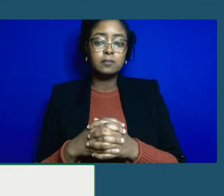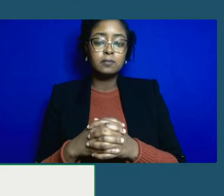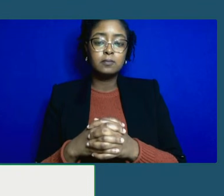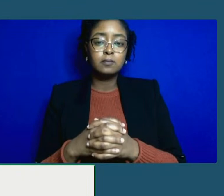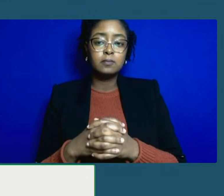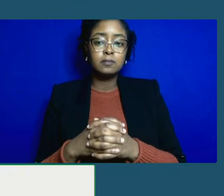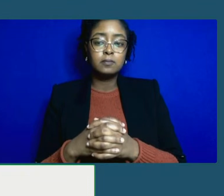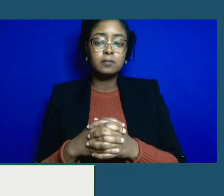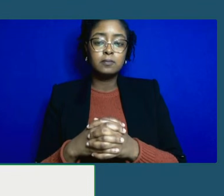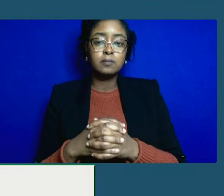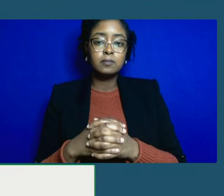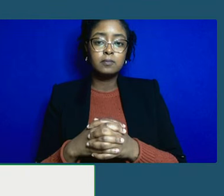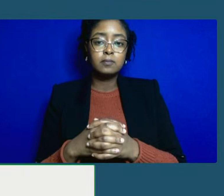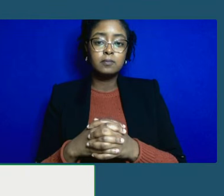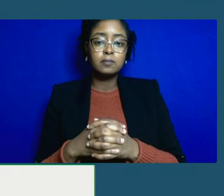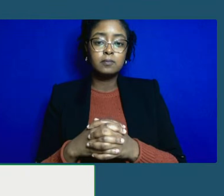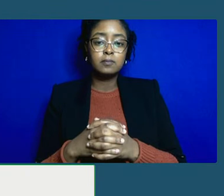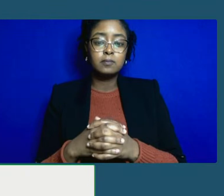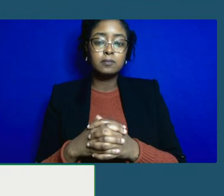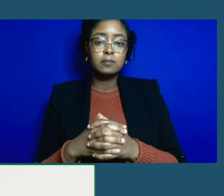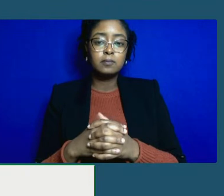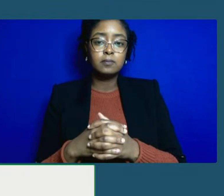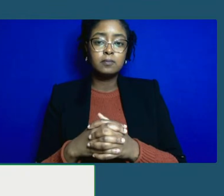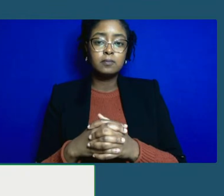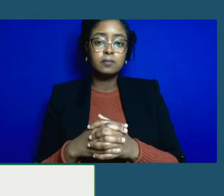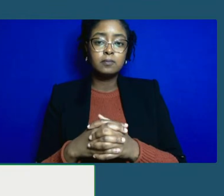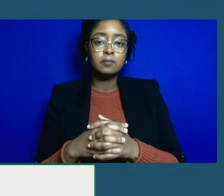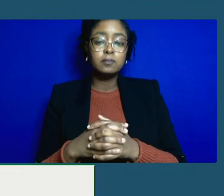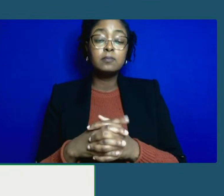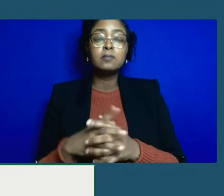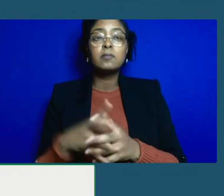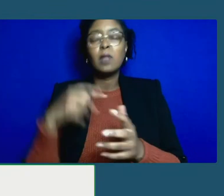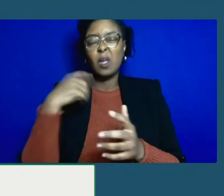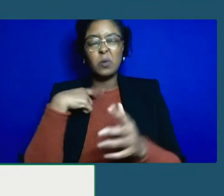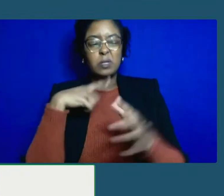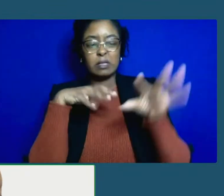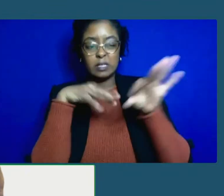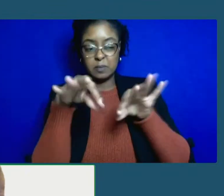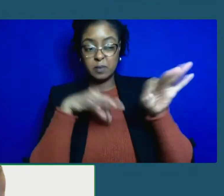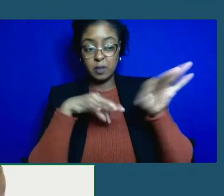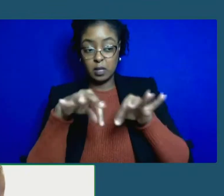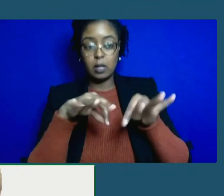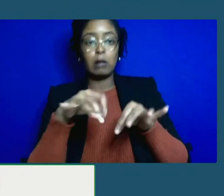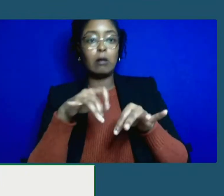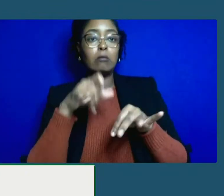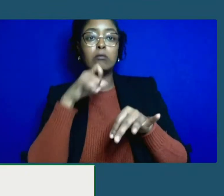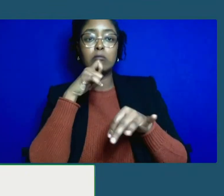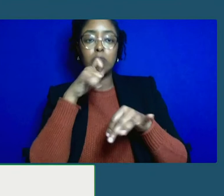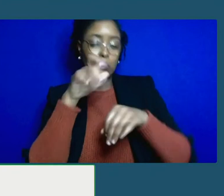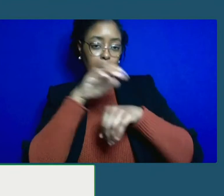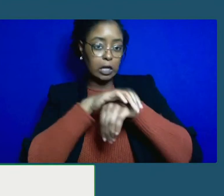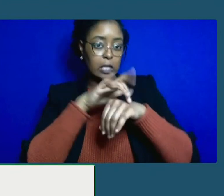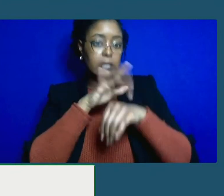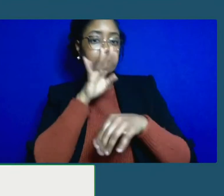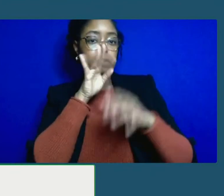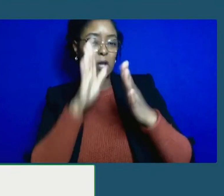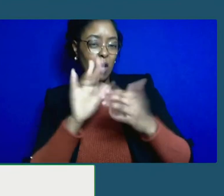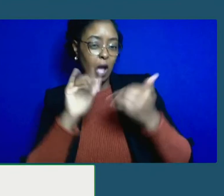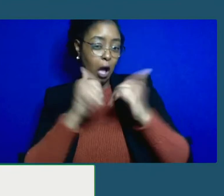tres puntitos van a presionar a los tres puntitos y ahí van a seleccionar interpretación.